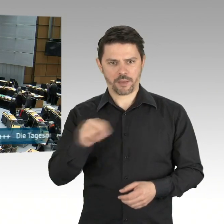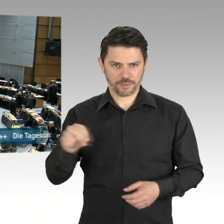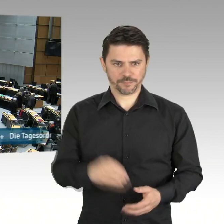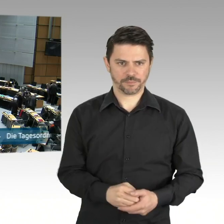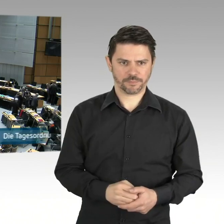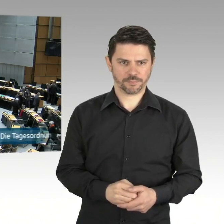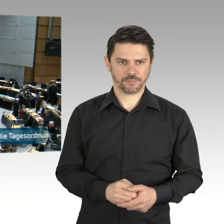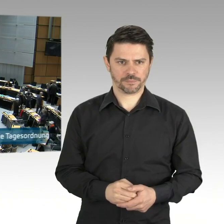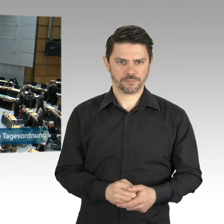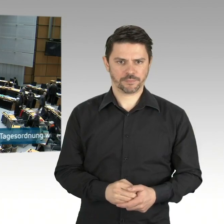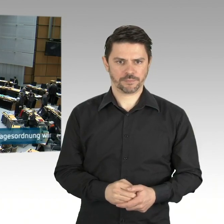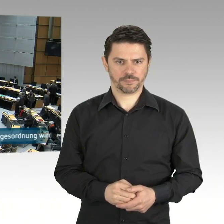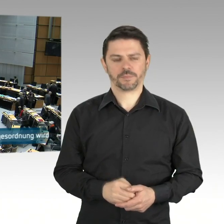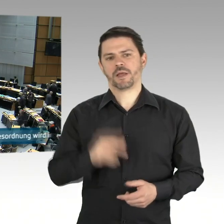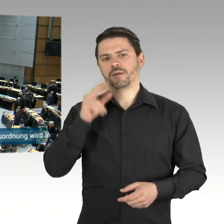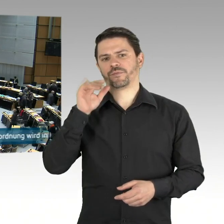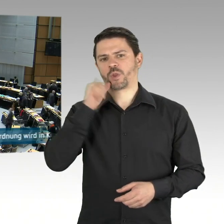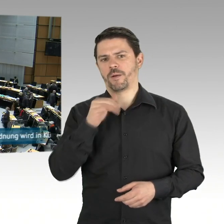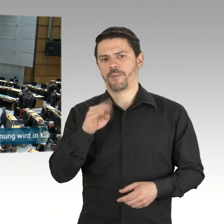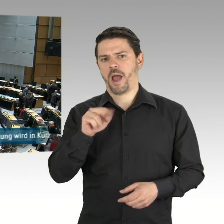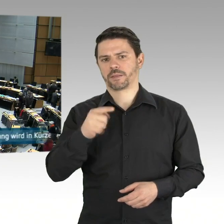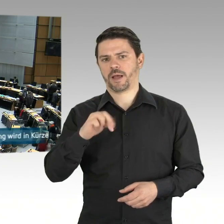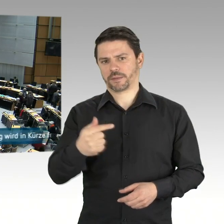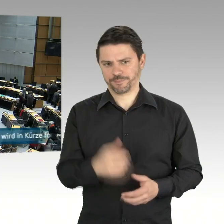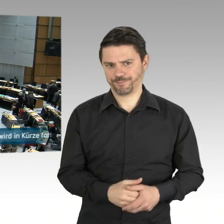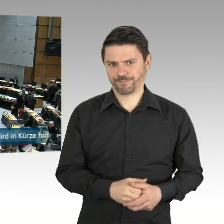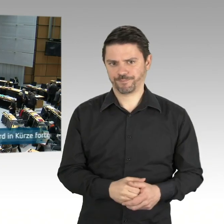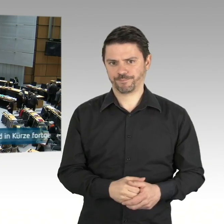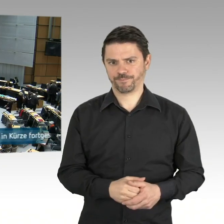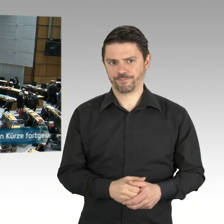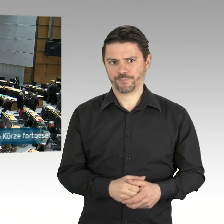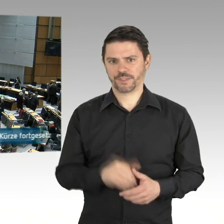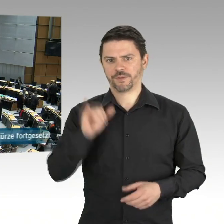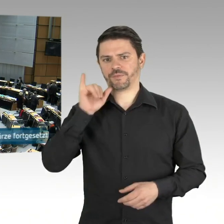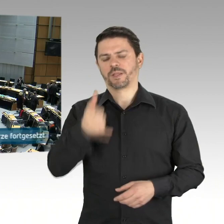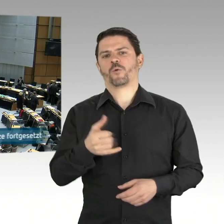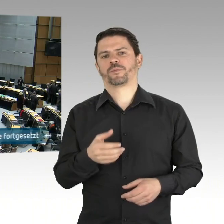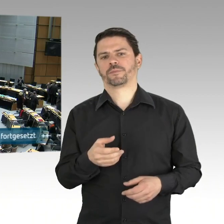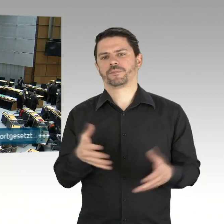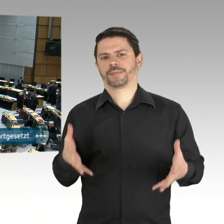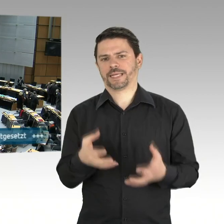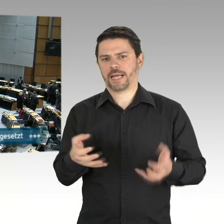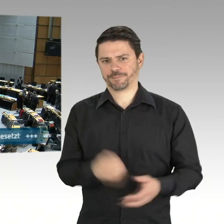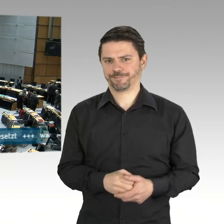Frau Daniela Billig. Frau Carola Bluhm. Frau Dr. Nicola Böcker-Giannini.